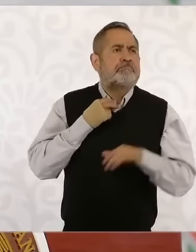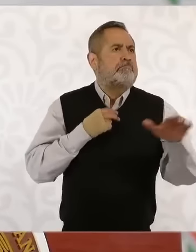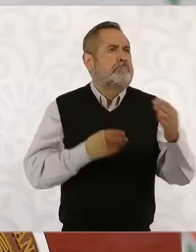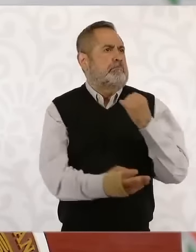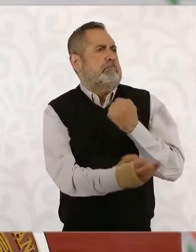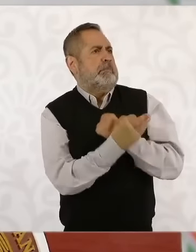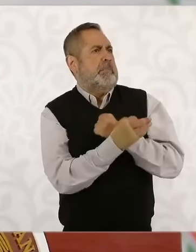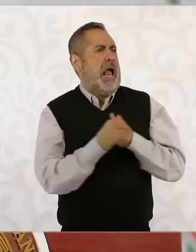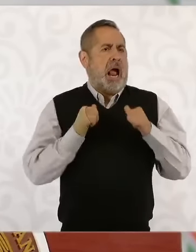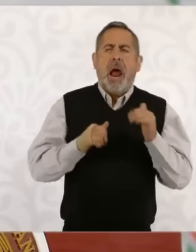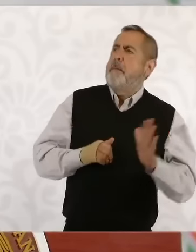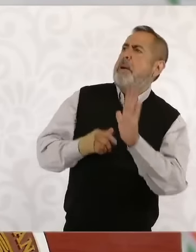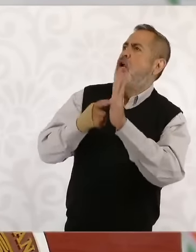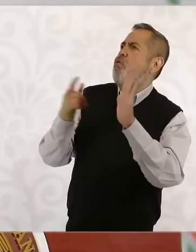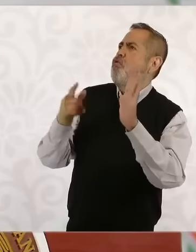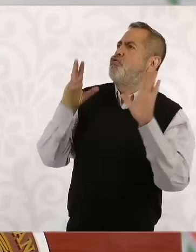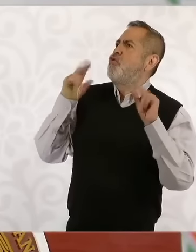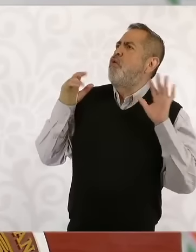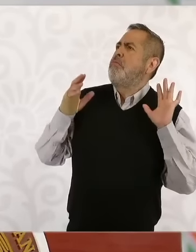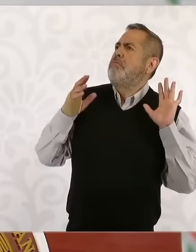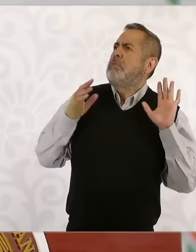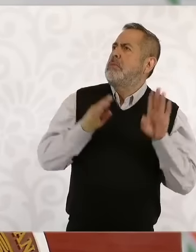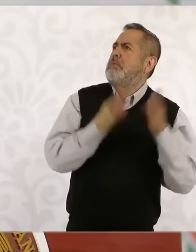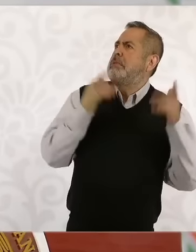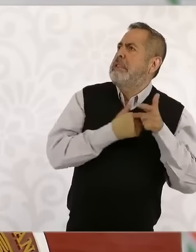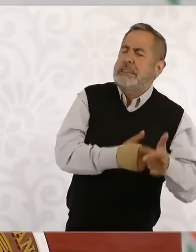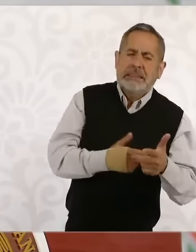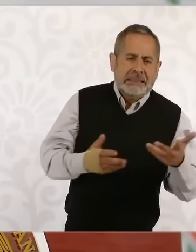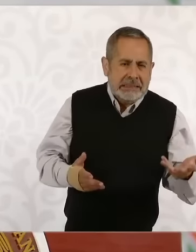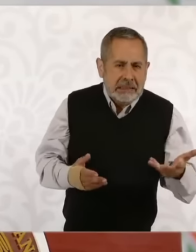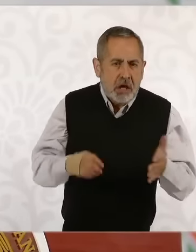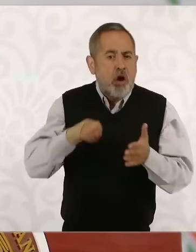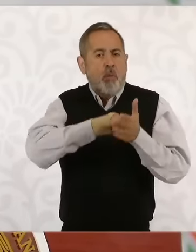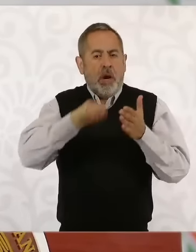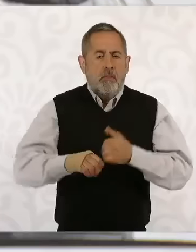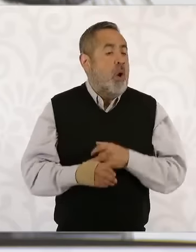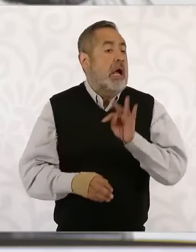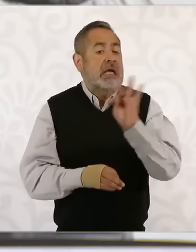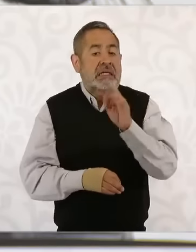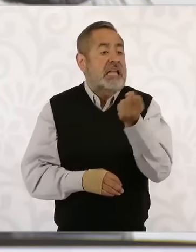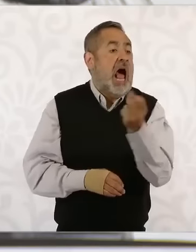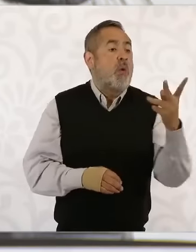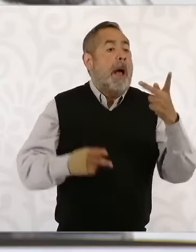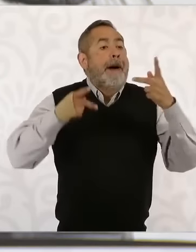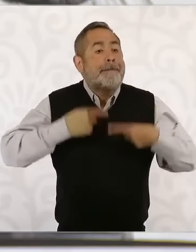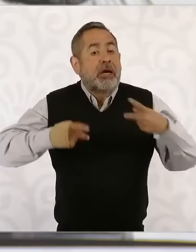de una organización de lavado de dinero y se le bloqueó su cuenta por error? Tiene la oportunidad,